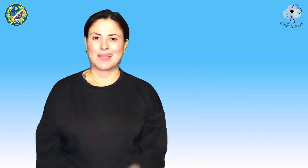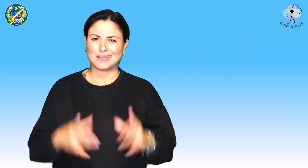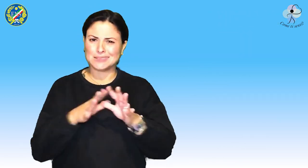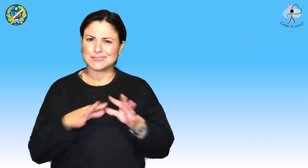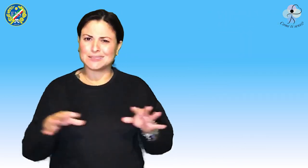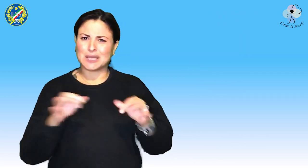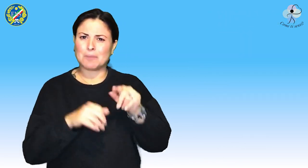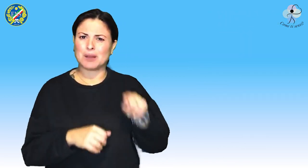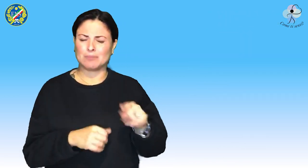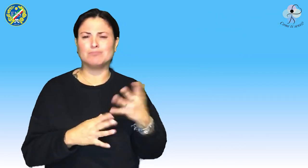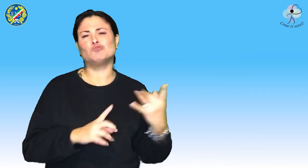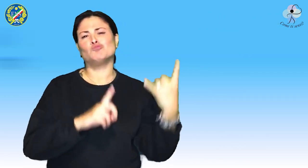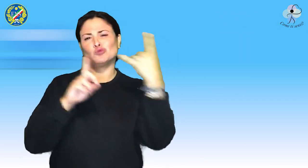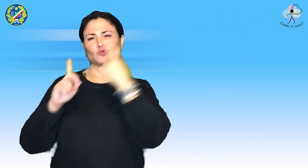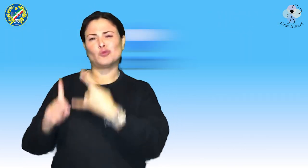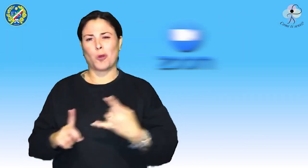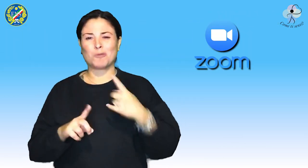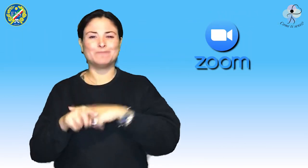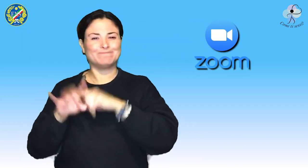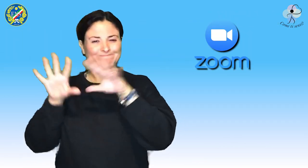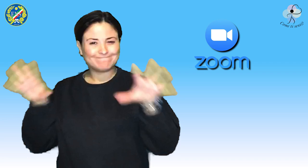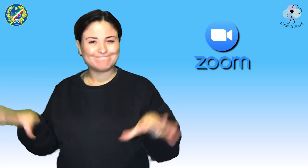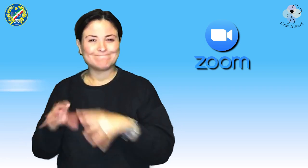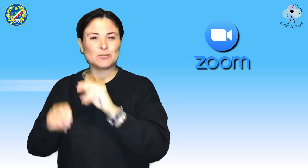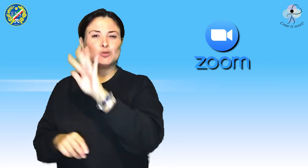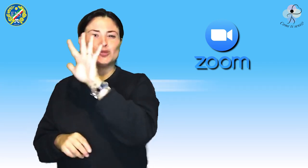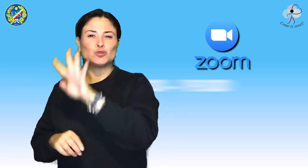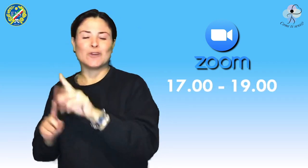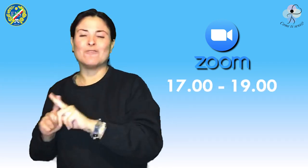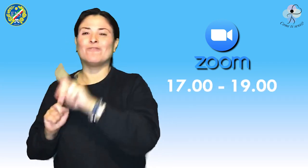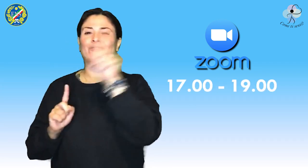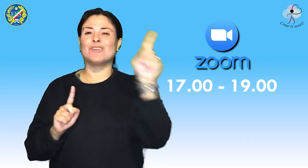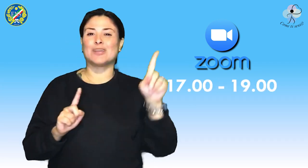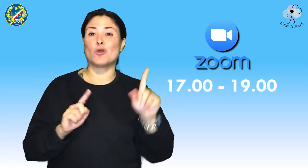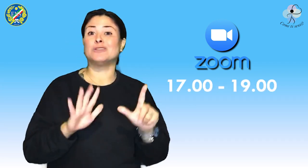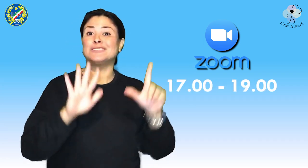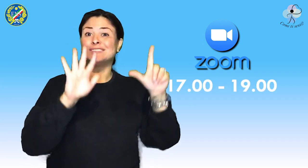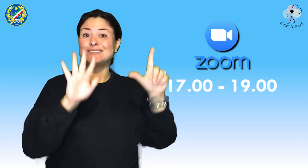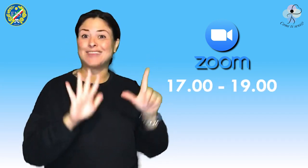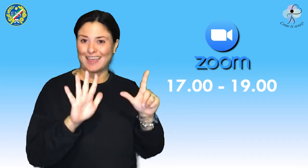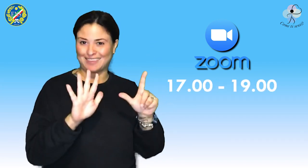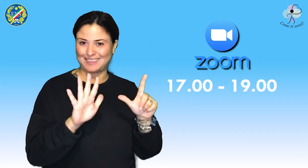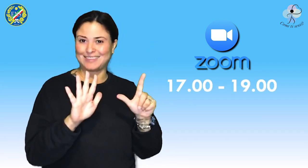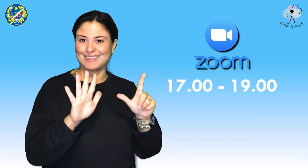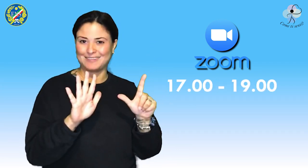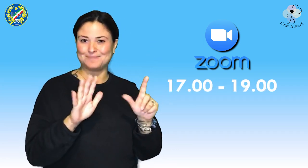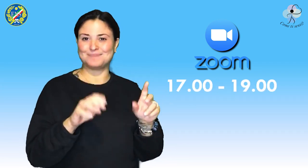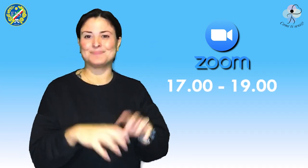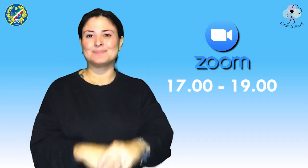Tutti e 3 gli incontri saranno sulla piattaforma ZOOM dalle 17 alle 19.